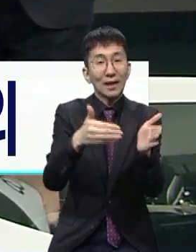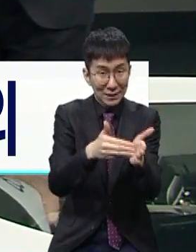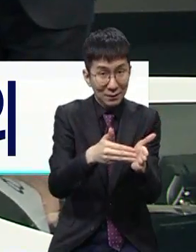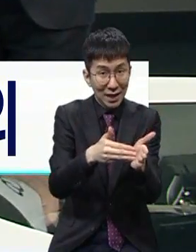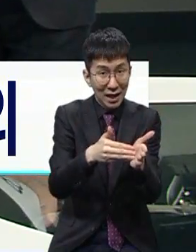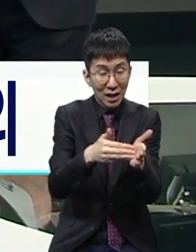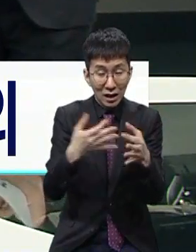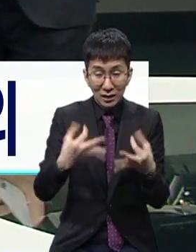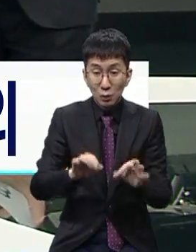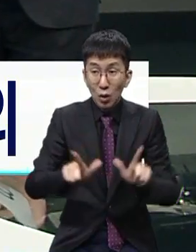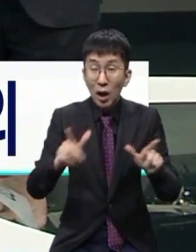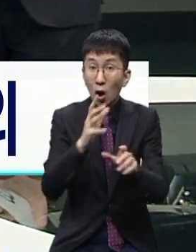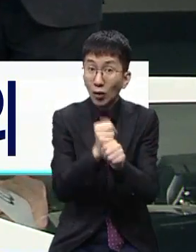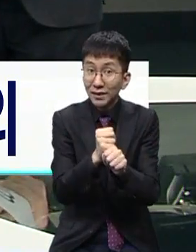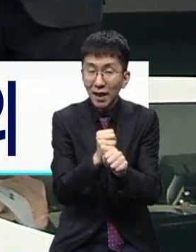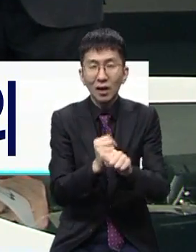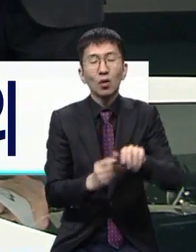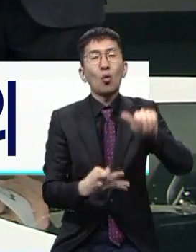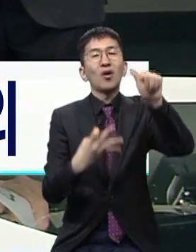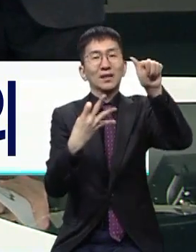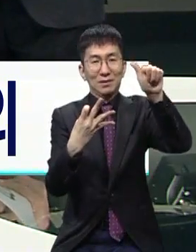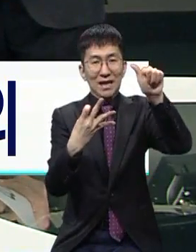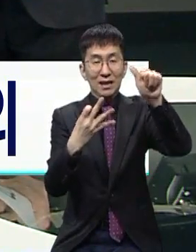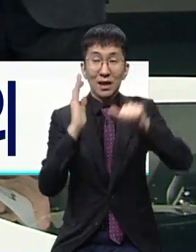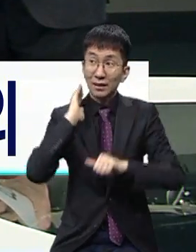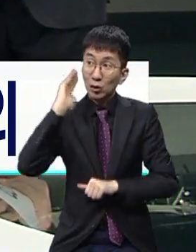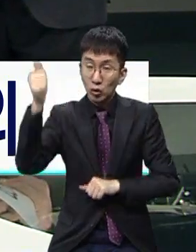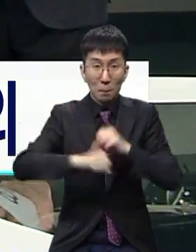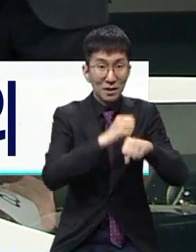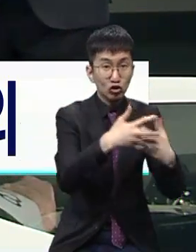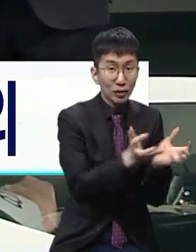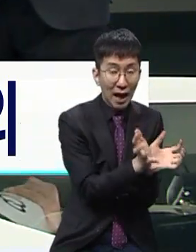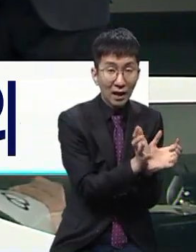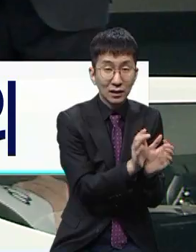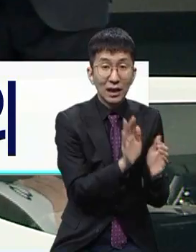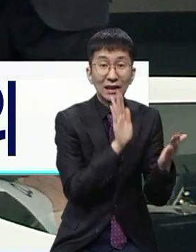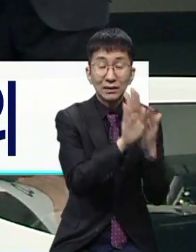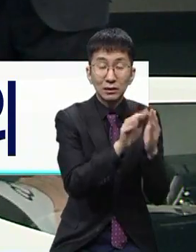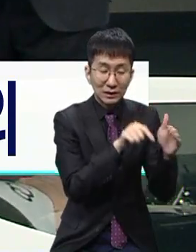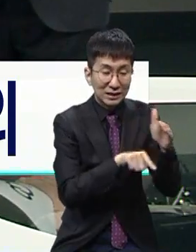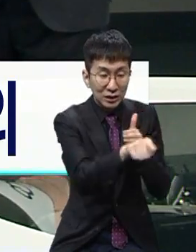금요일인 14일에는 대통령과 민주당 지도부의 만남도 예정돼 있는 걸로 저희